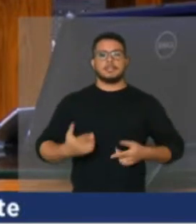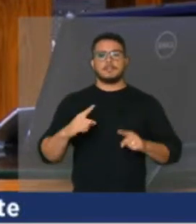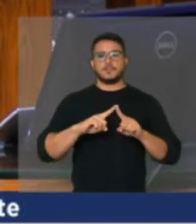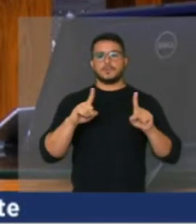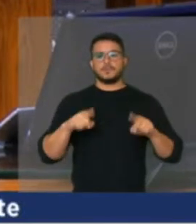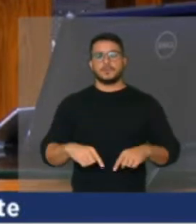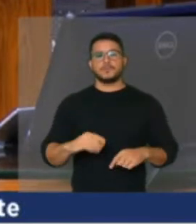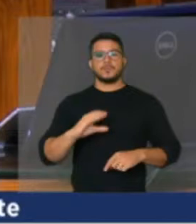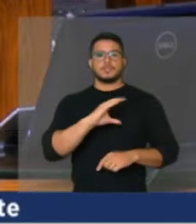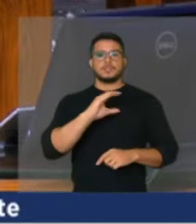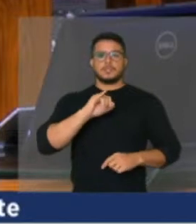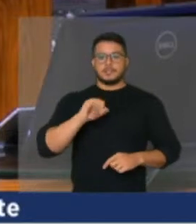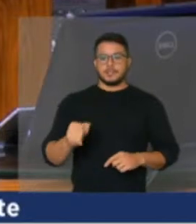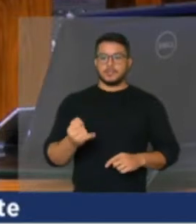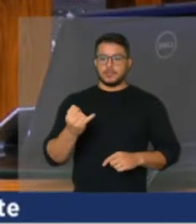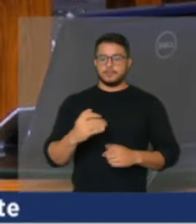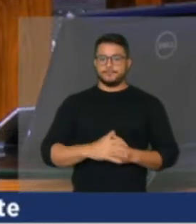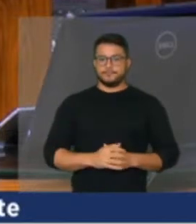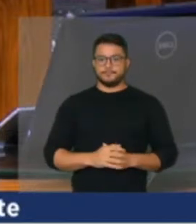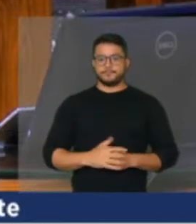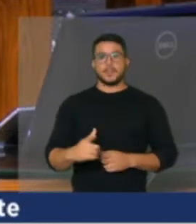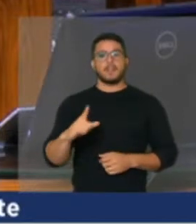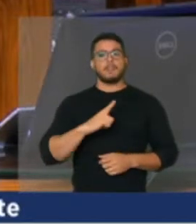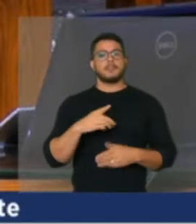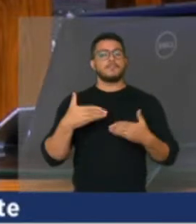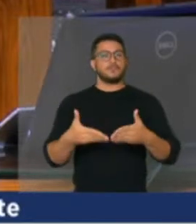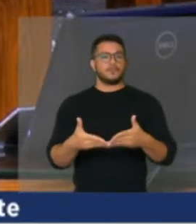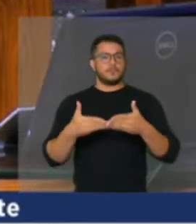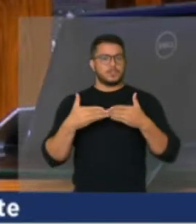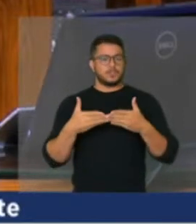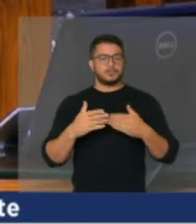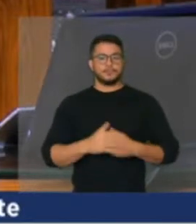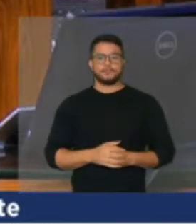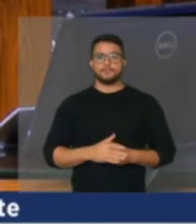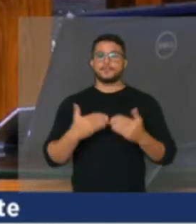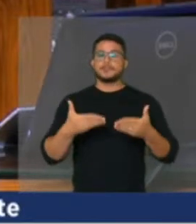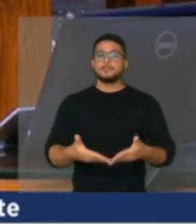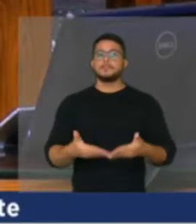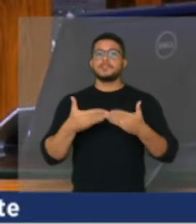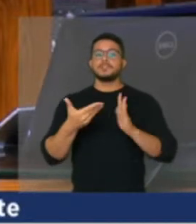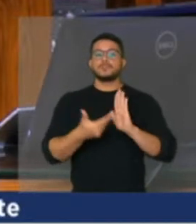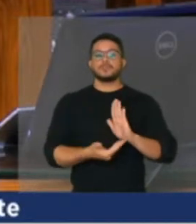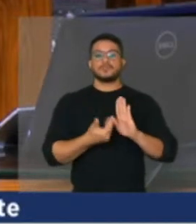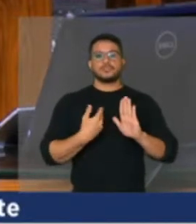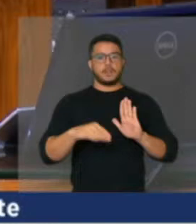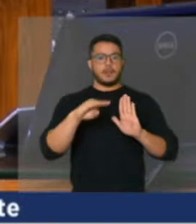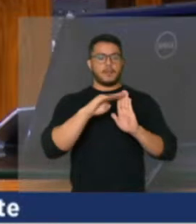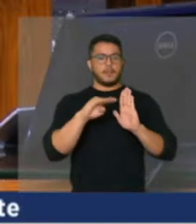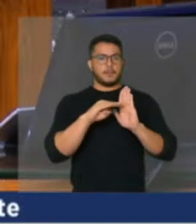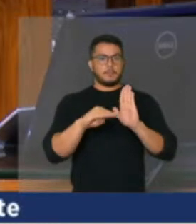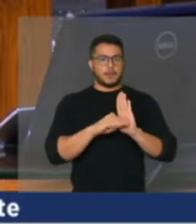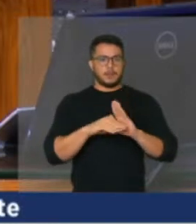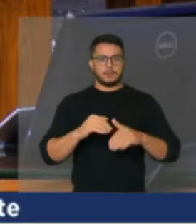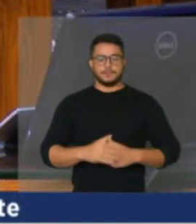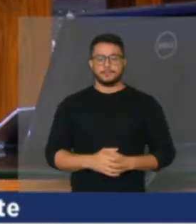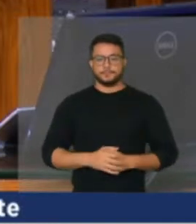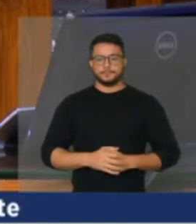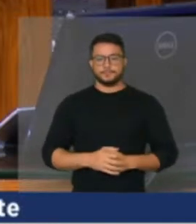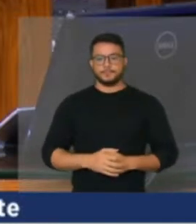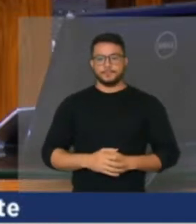REQUERIMENTO DE REIRADA DE PAUTA, REQUER NOS TERMOS DO PARÁGRAFO ÚNICO, INCISO II, ALÍNEA C DO ART. 83 DO REGIMENTO INTERNO A RETIRADA